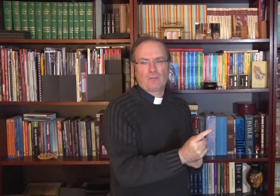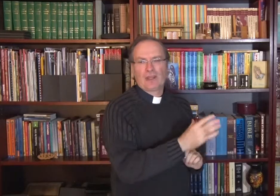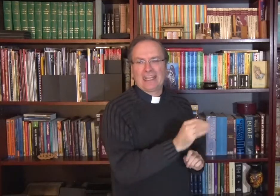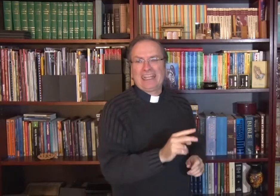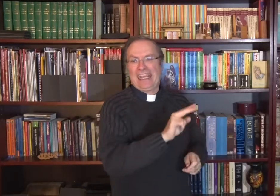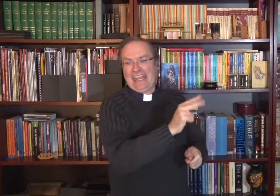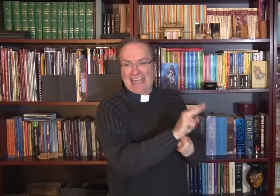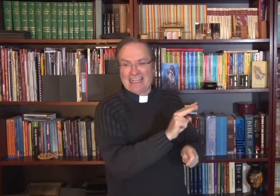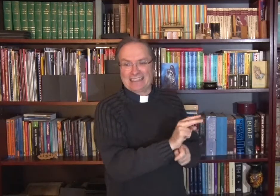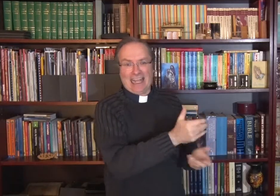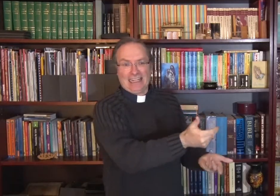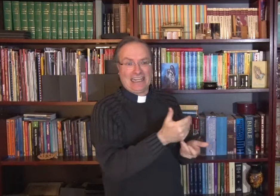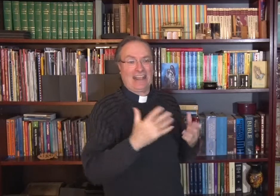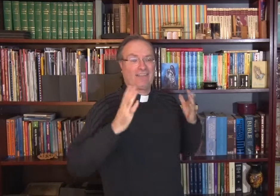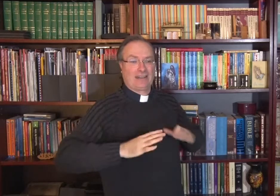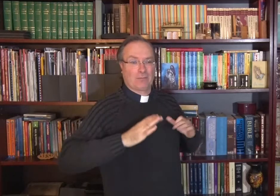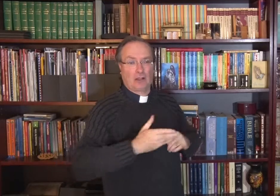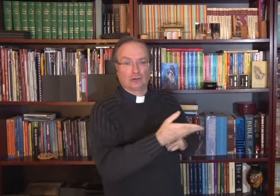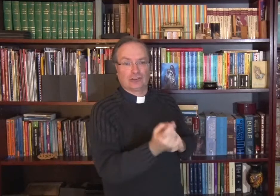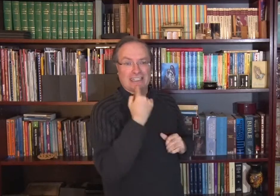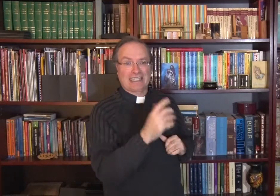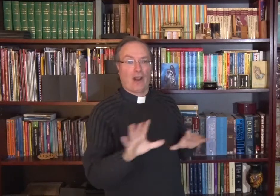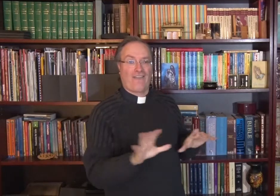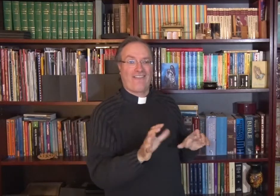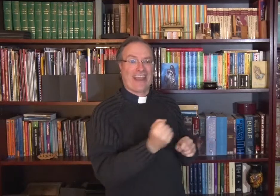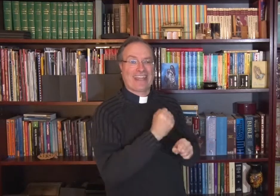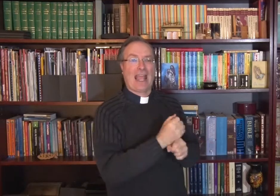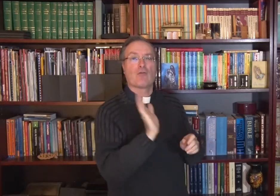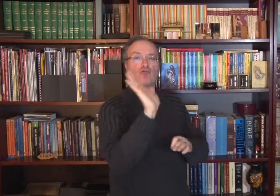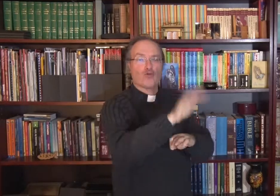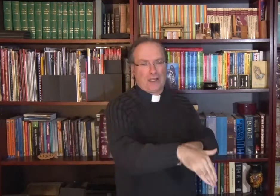et gardant les vêtements de ceux qui le faisaient mourir.’